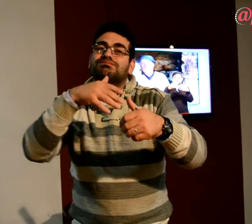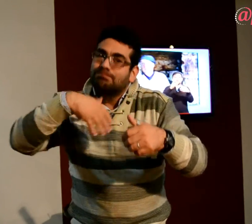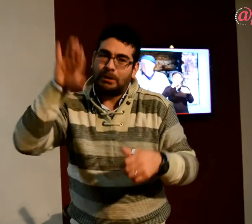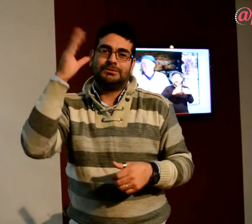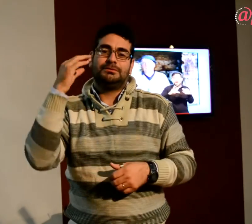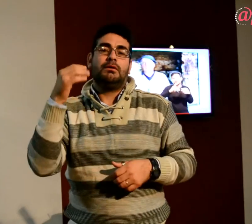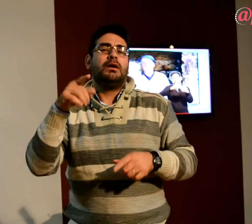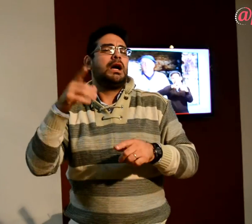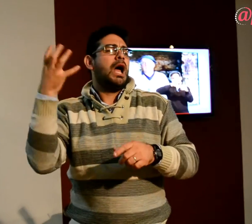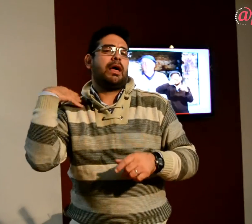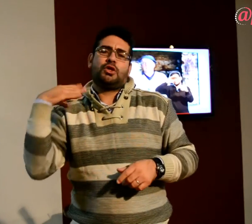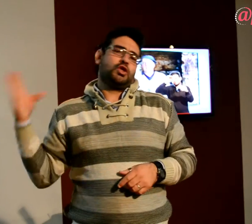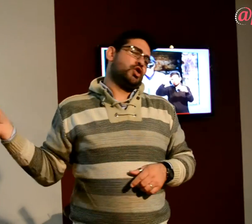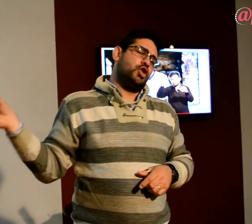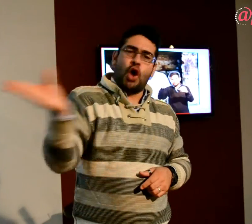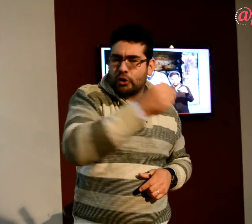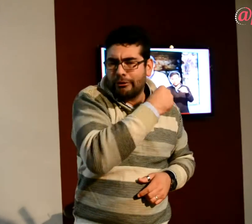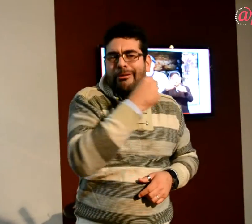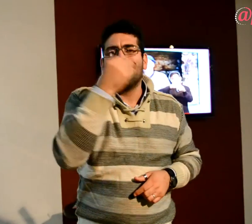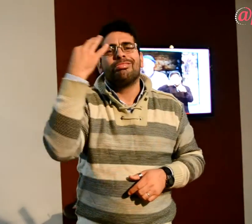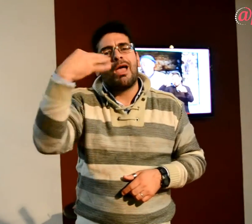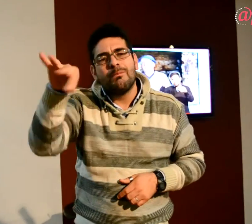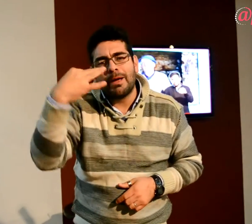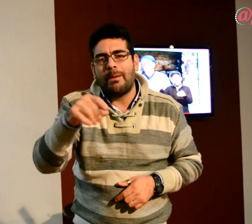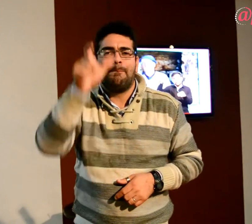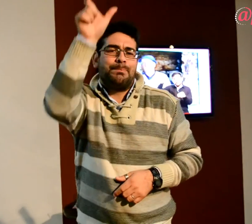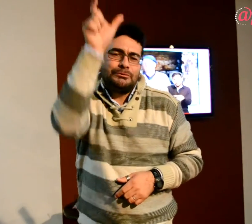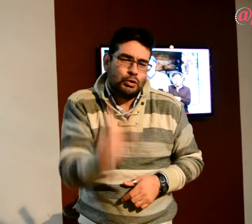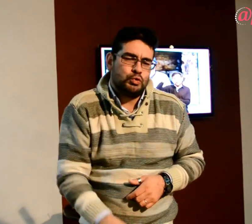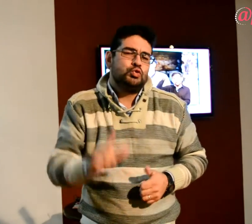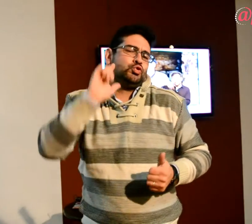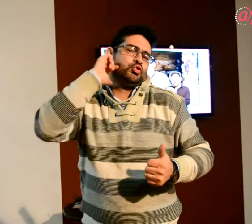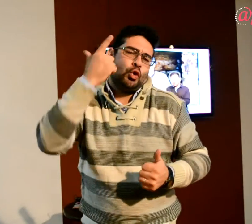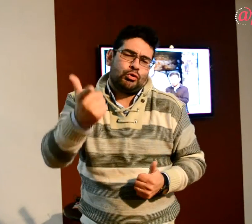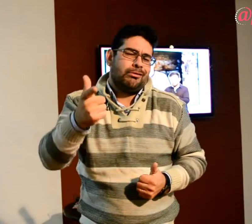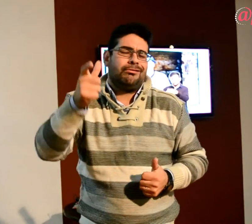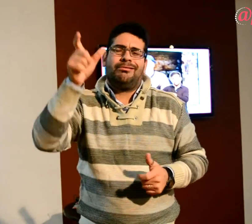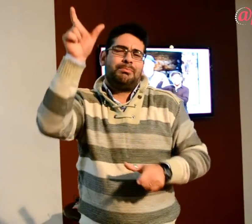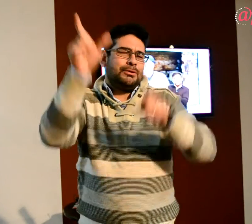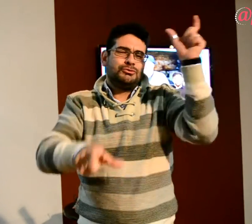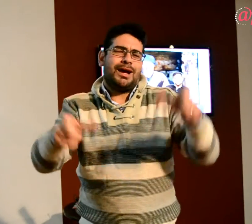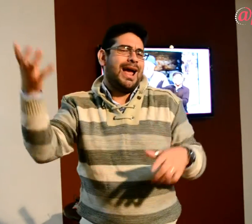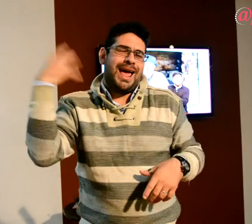La accesibilidad es para todas las personas sordas, personas en general.